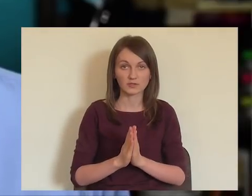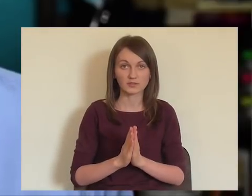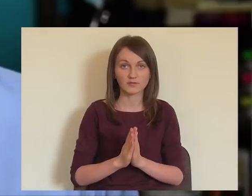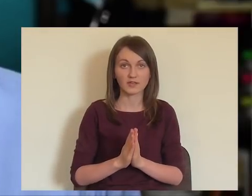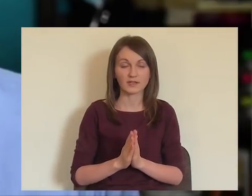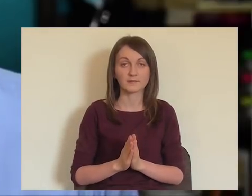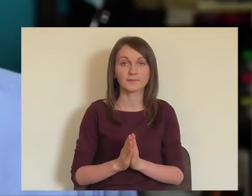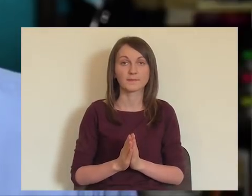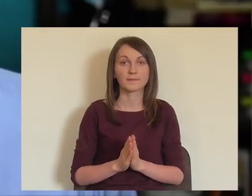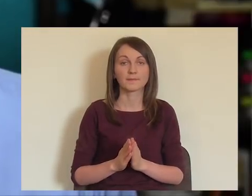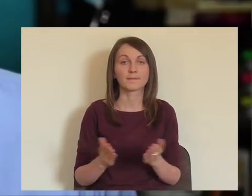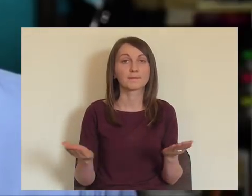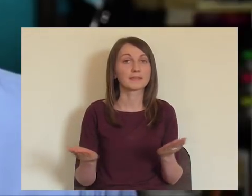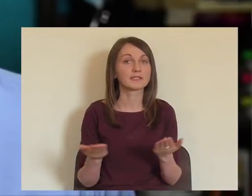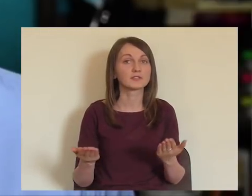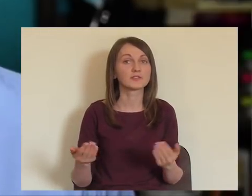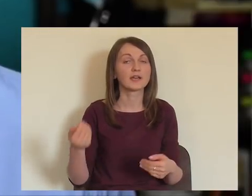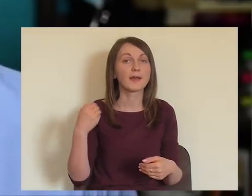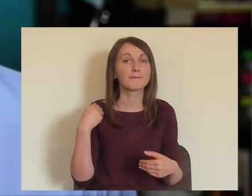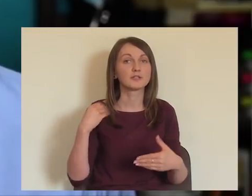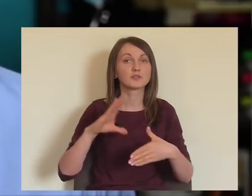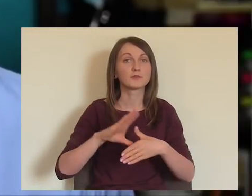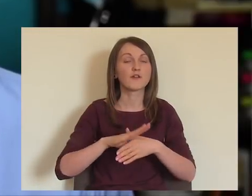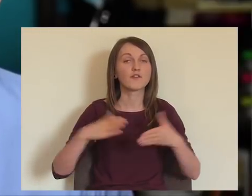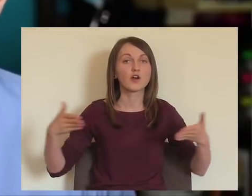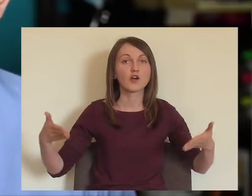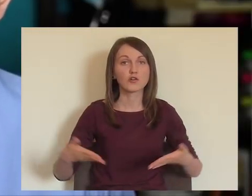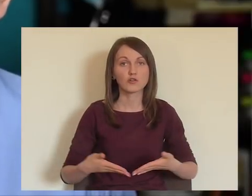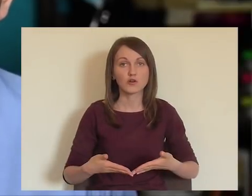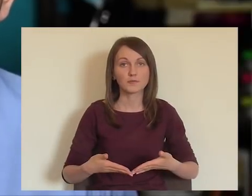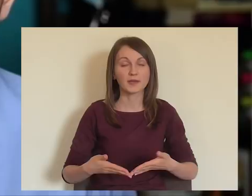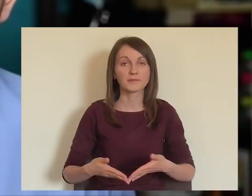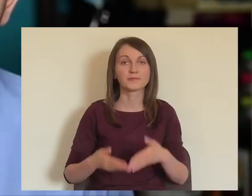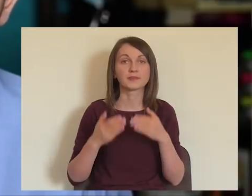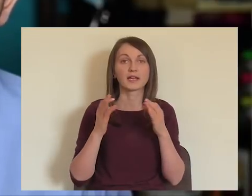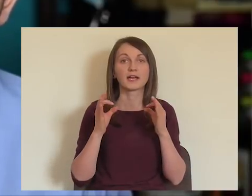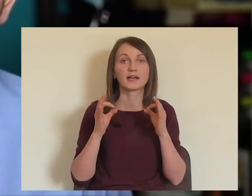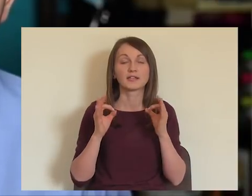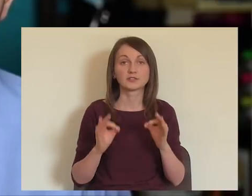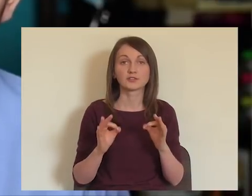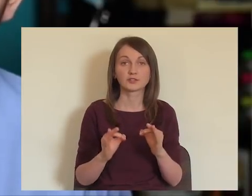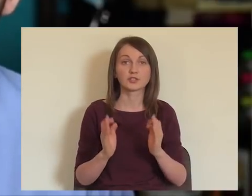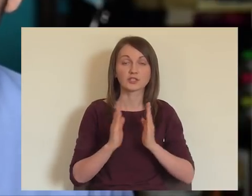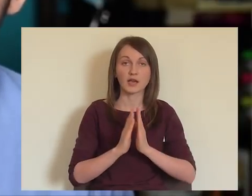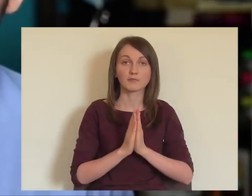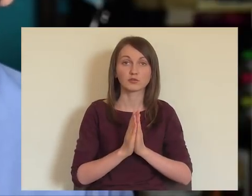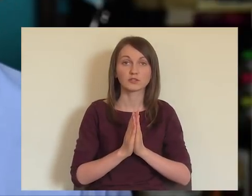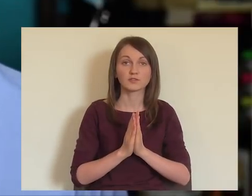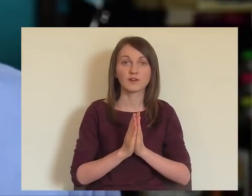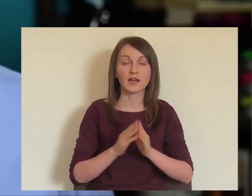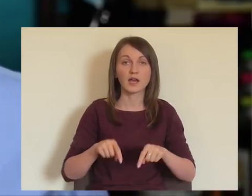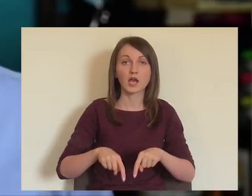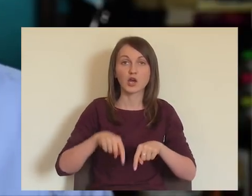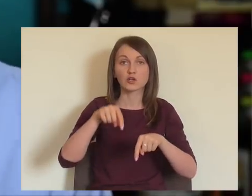ale chodzi o tą poprzednią, gdzie byliśmy w naszym grobie. Chciałbym, aby dzisiejsza medytacja była krokiem dalej,